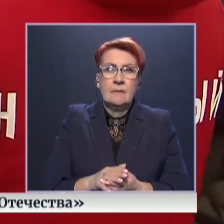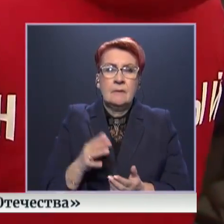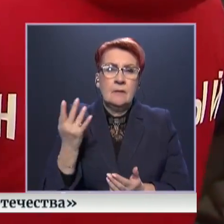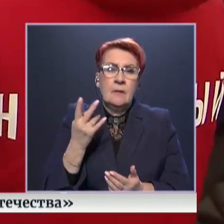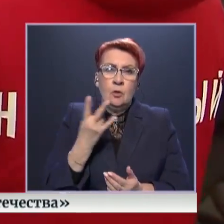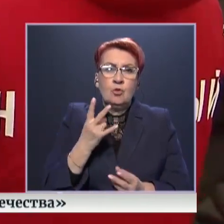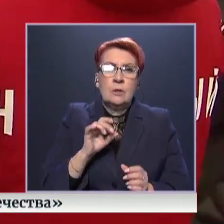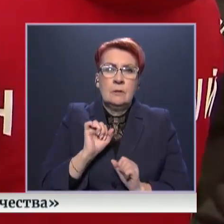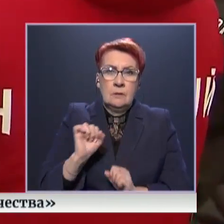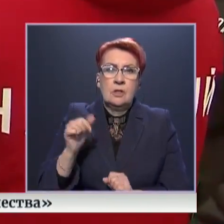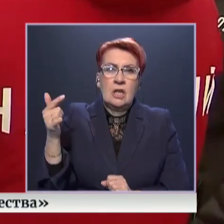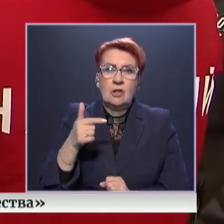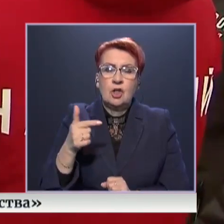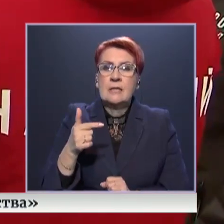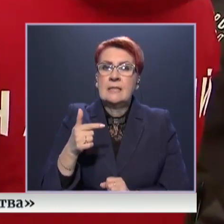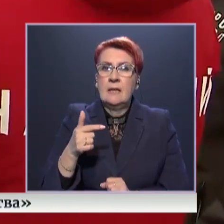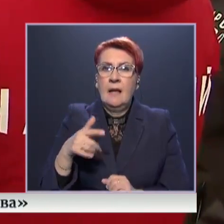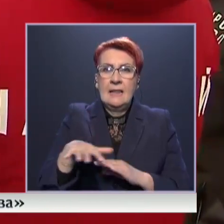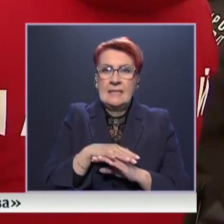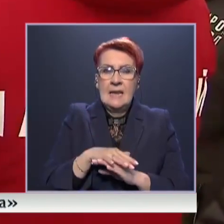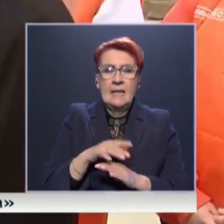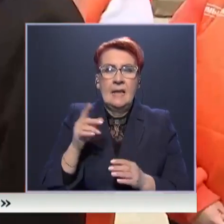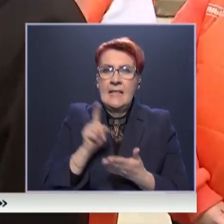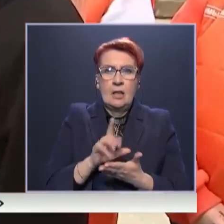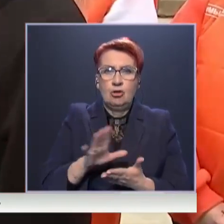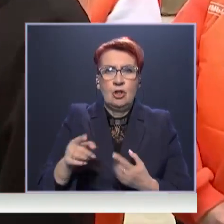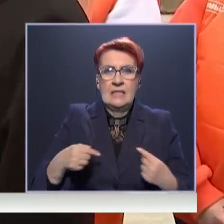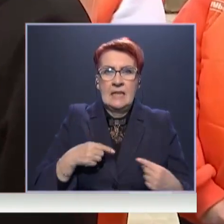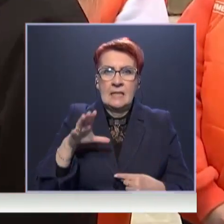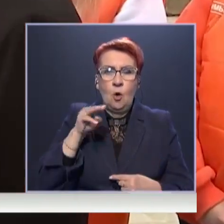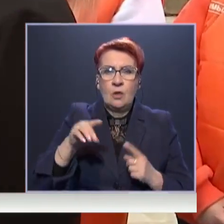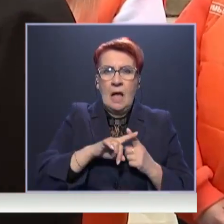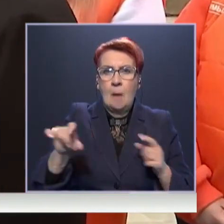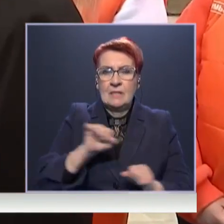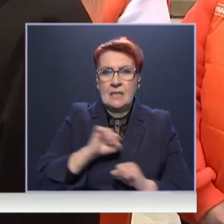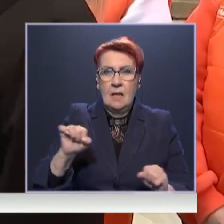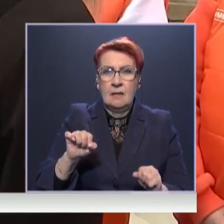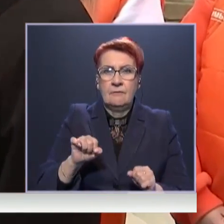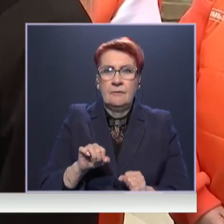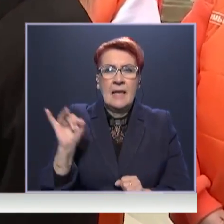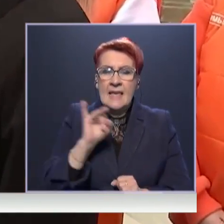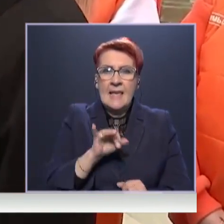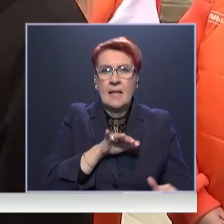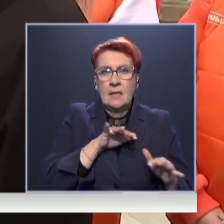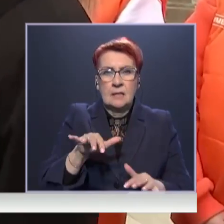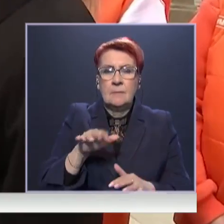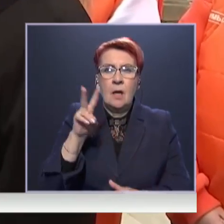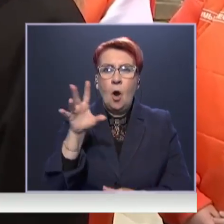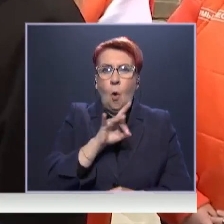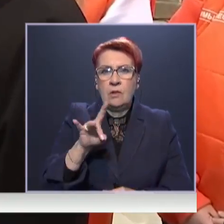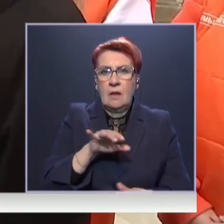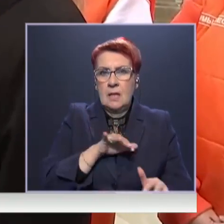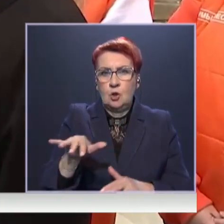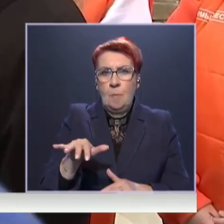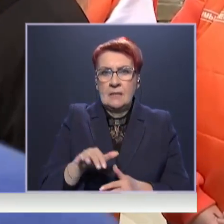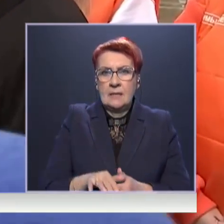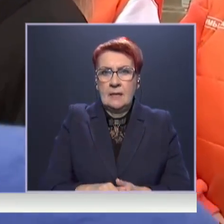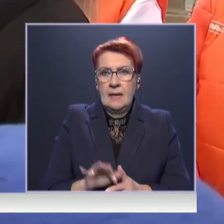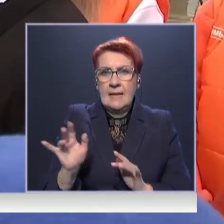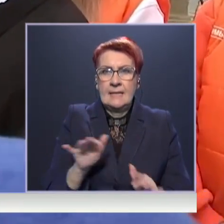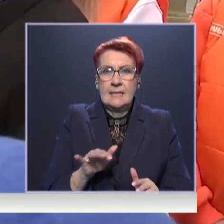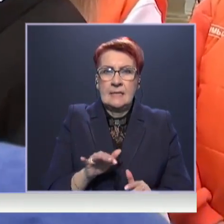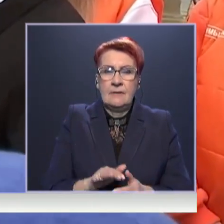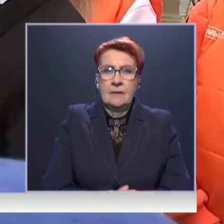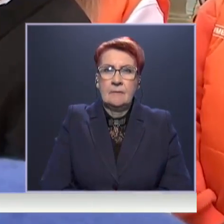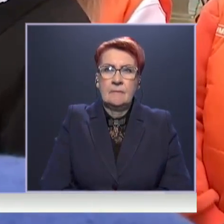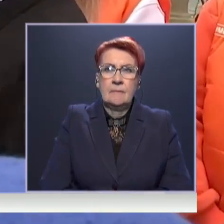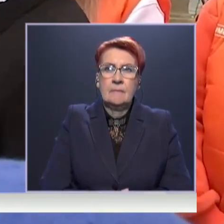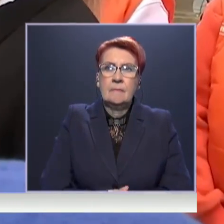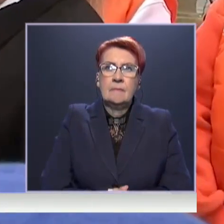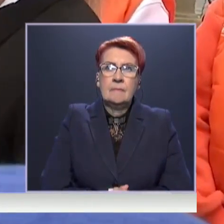мероприятий связан с военными действиями Поэтому такие